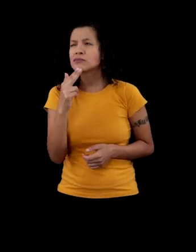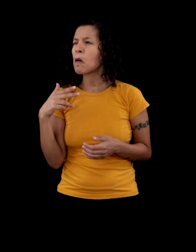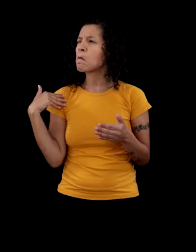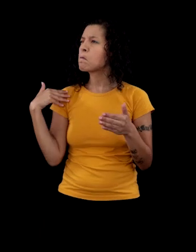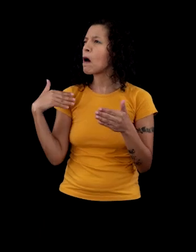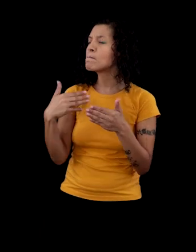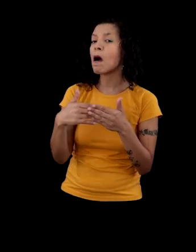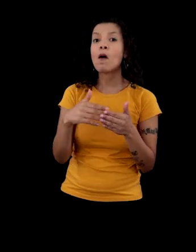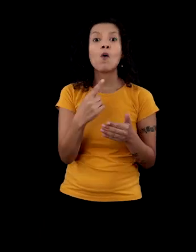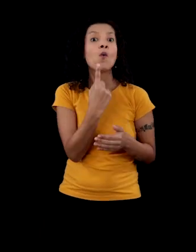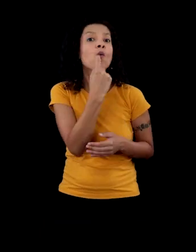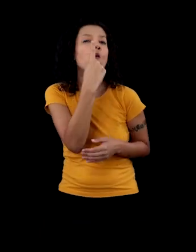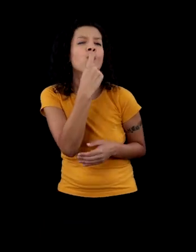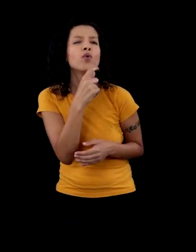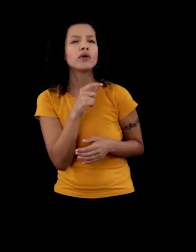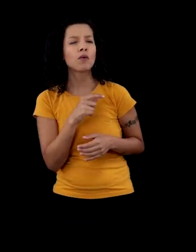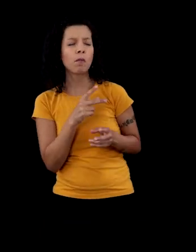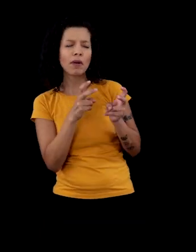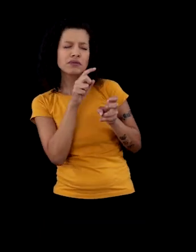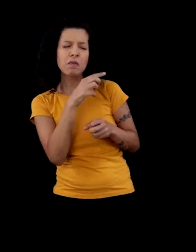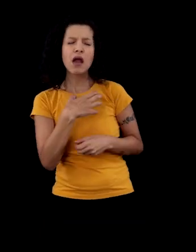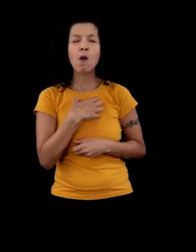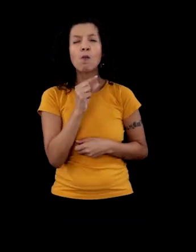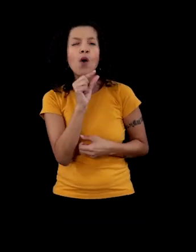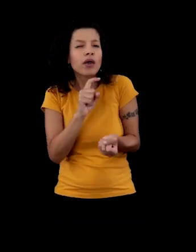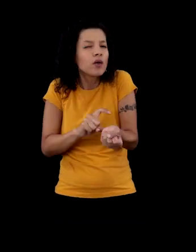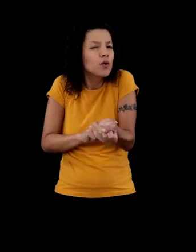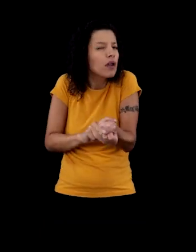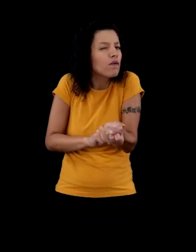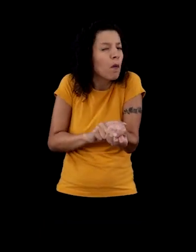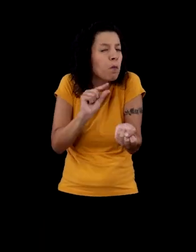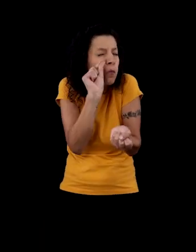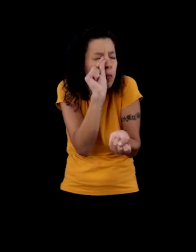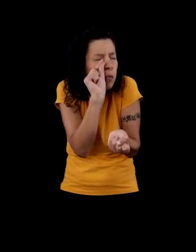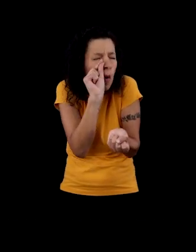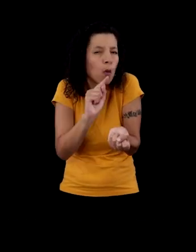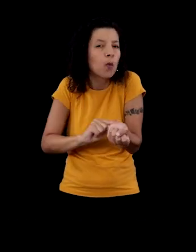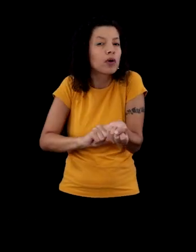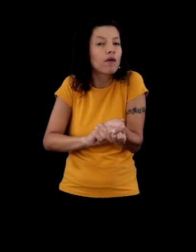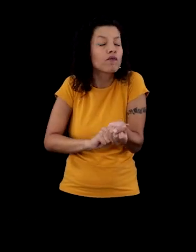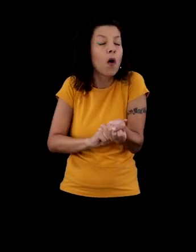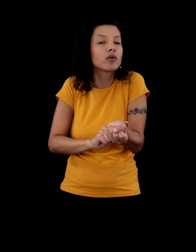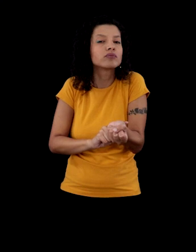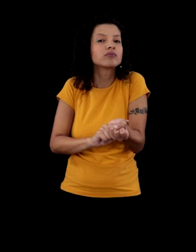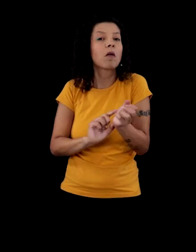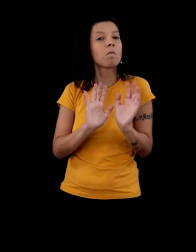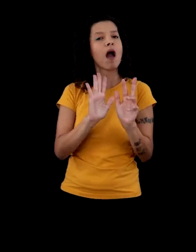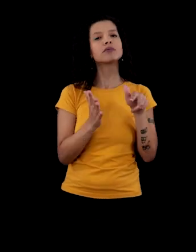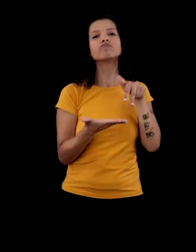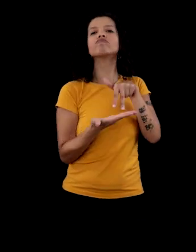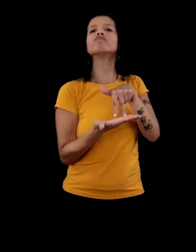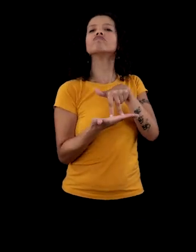Acho que foi o único momento que vi ela um pouco nervosa... um pouco nervosa